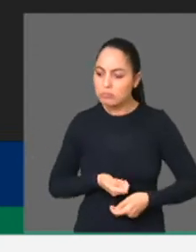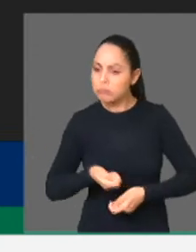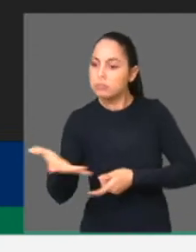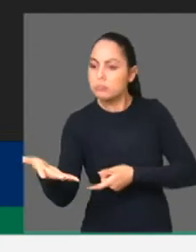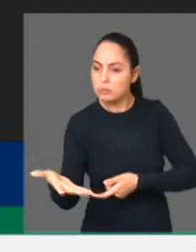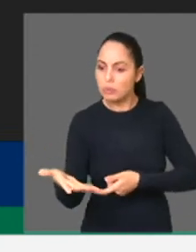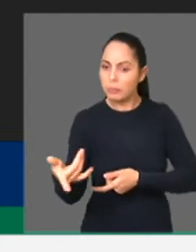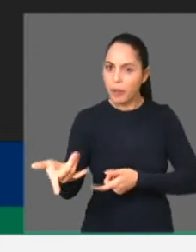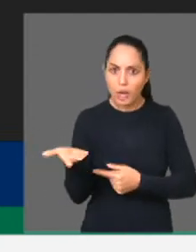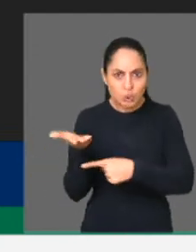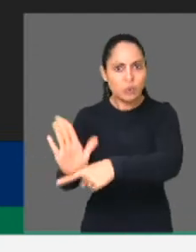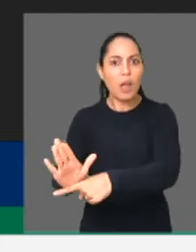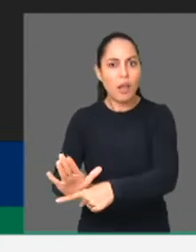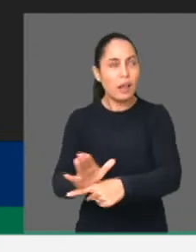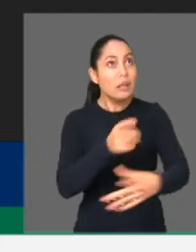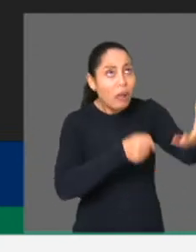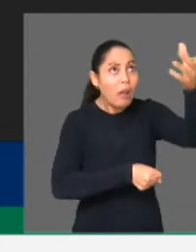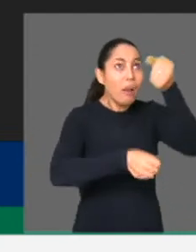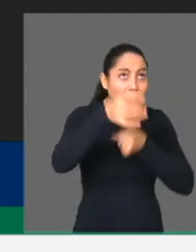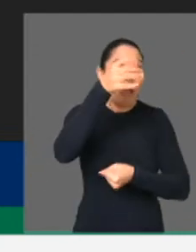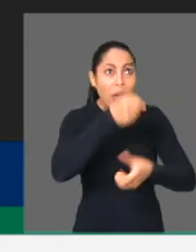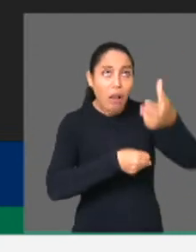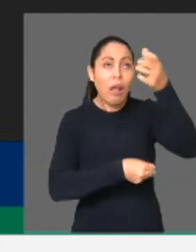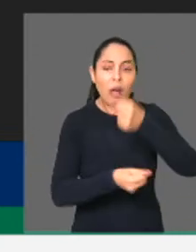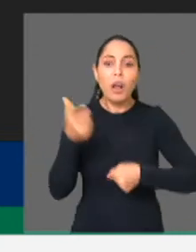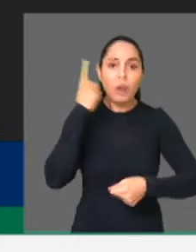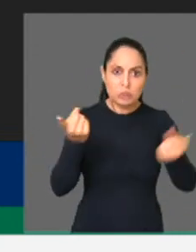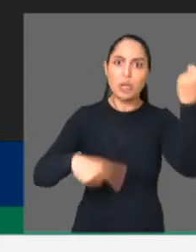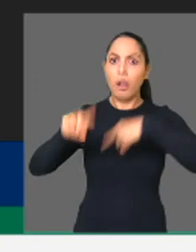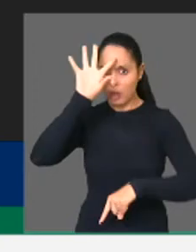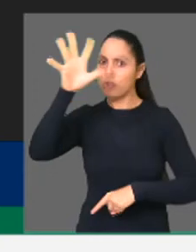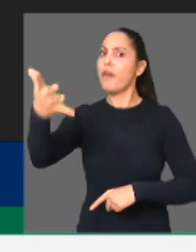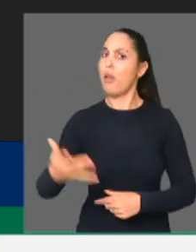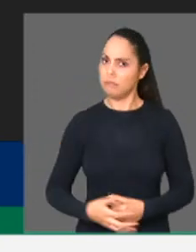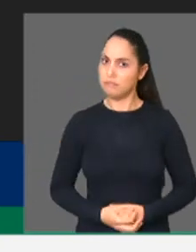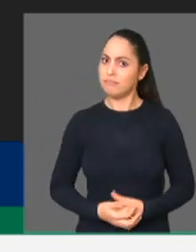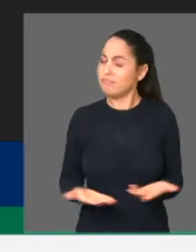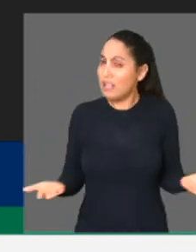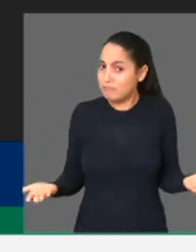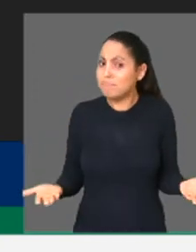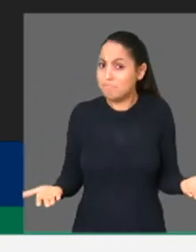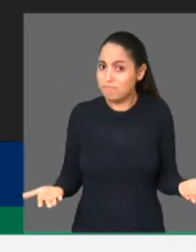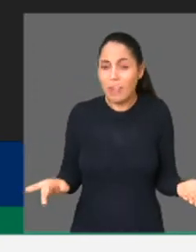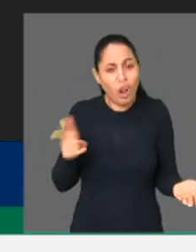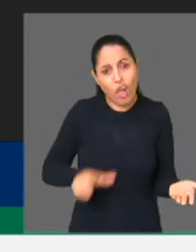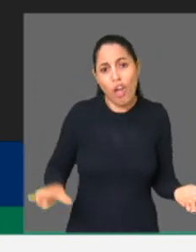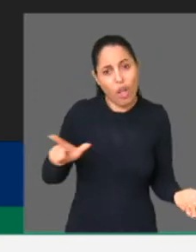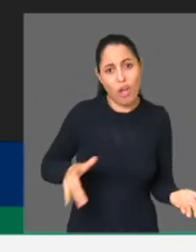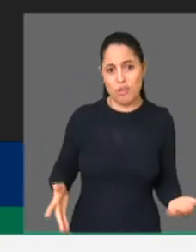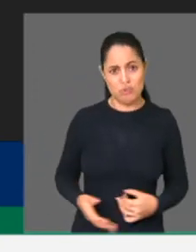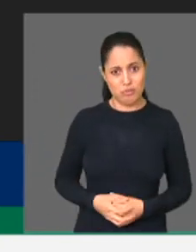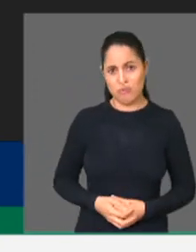FAVORAVELMENTE AO RELATÓRIO E PEDIR A TODOS OS NOSSOS COLEGAS PARLAMENTARES QUE É O MOMENTO DE PRECISÃO. É O